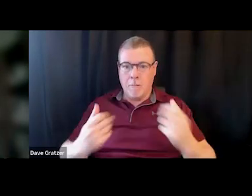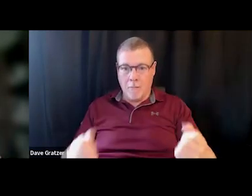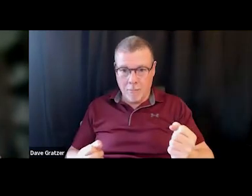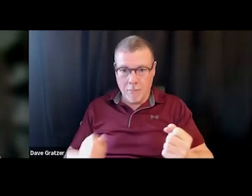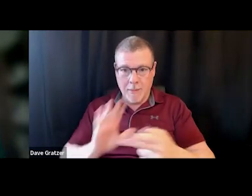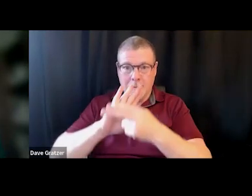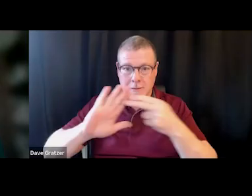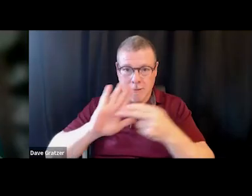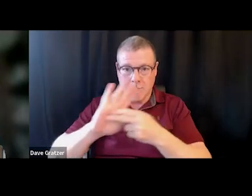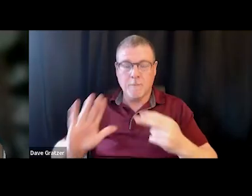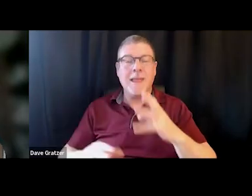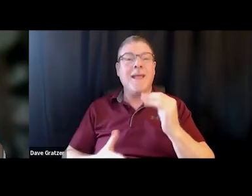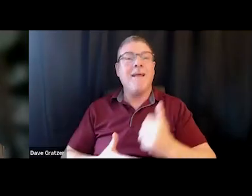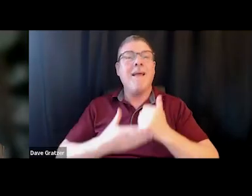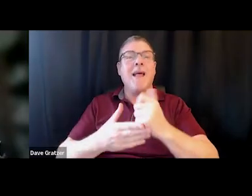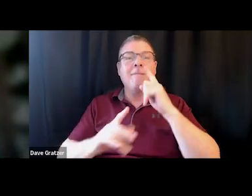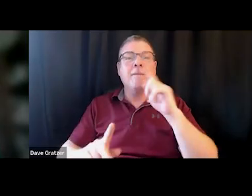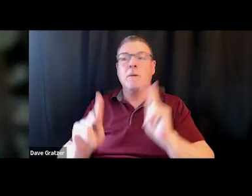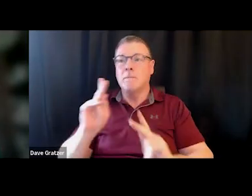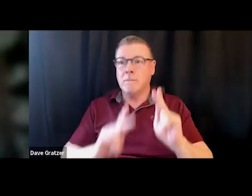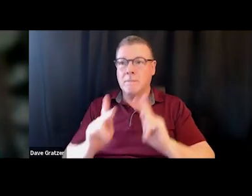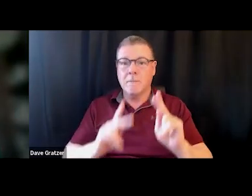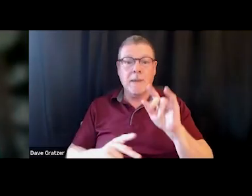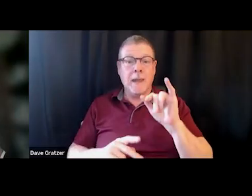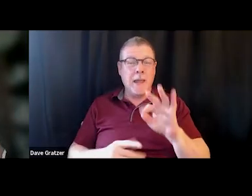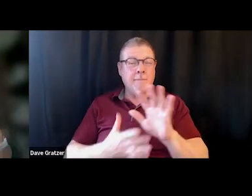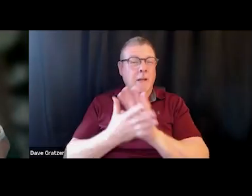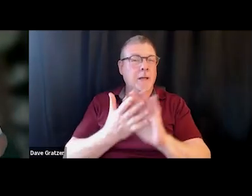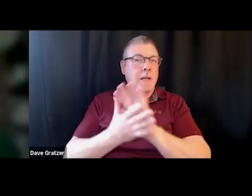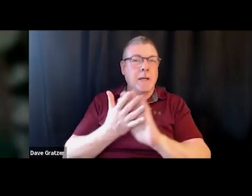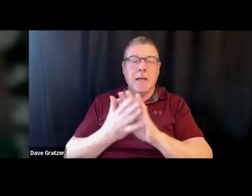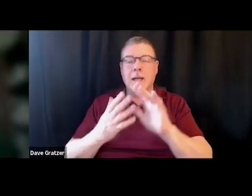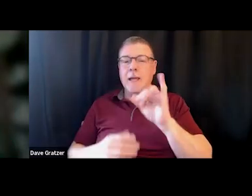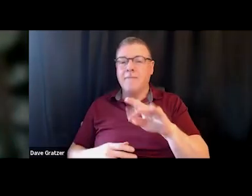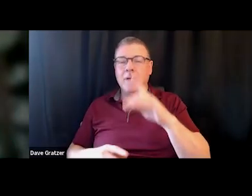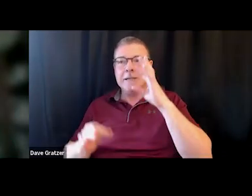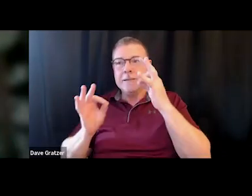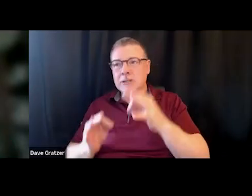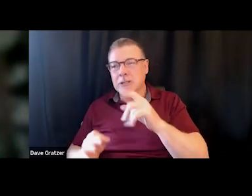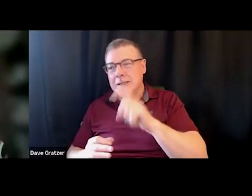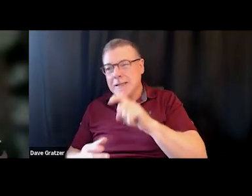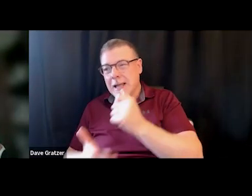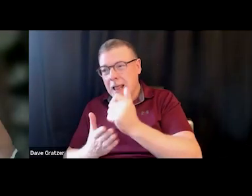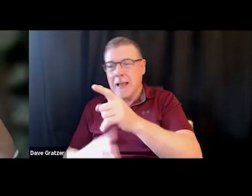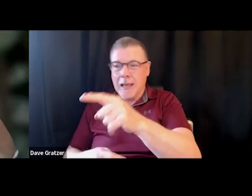Puede ser muy útil para las personas donde sea confuso identificar si esto es salud conductual, o es una lesión cerebral, o ambas cosas.